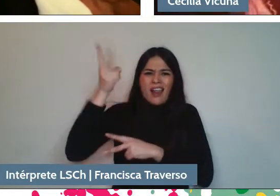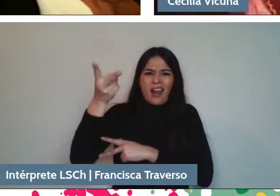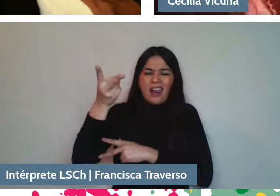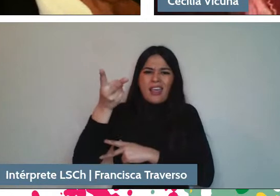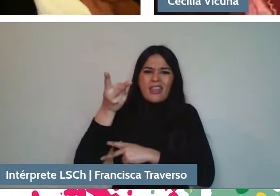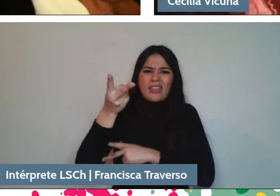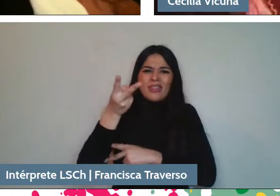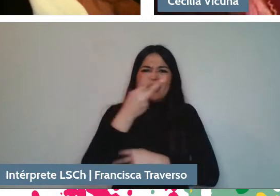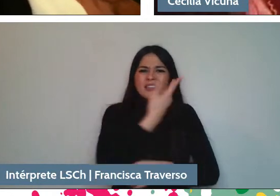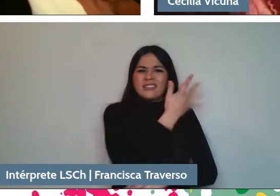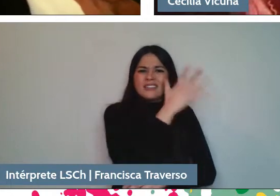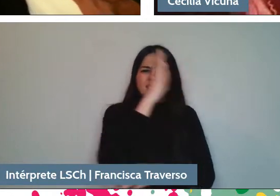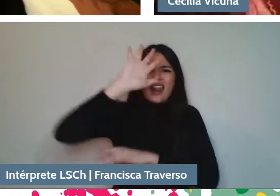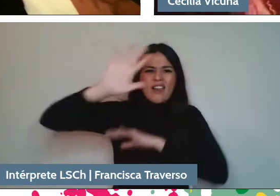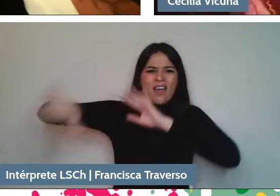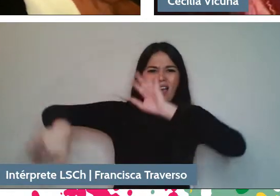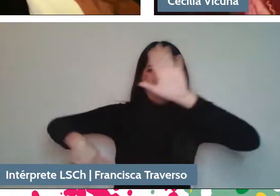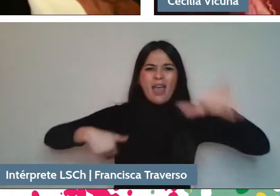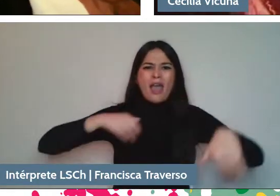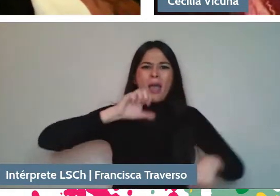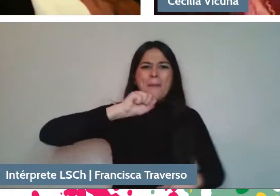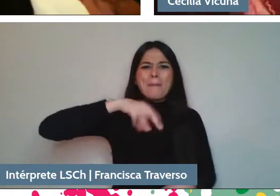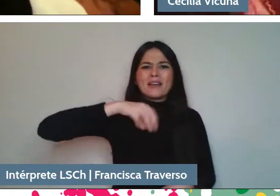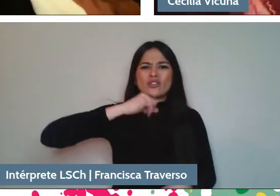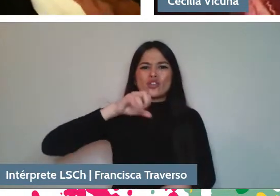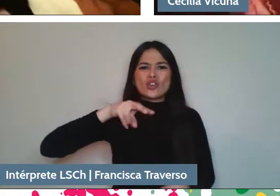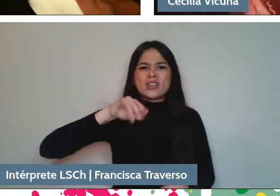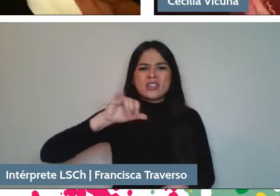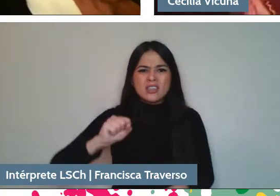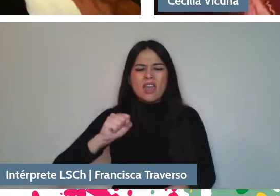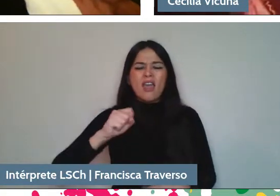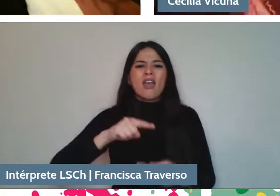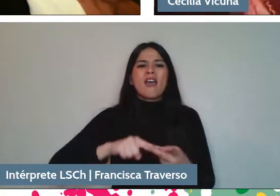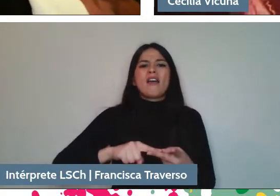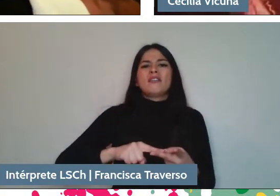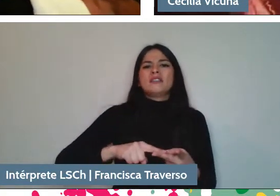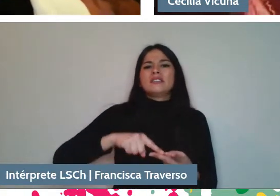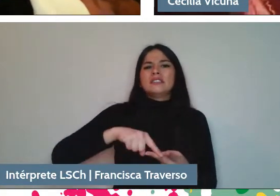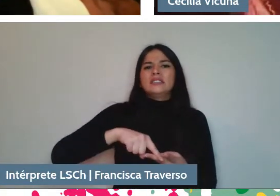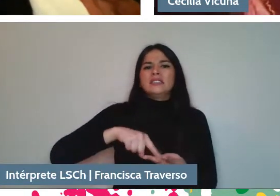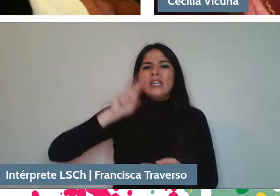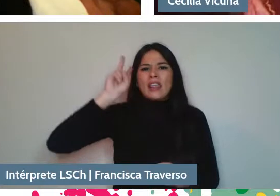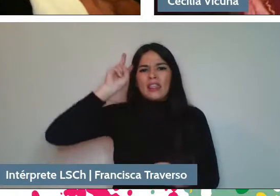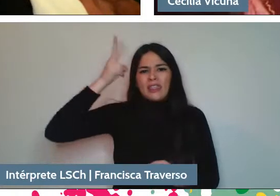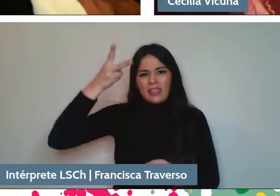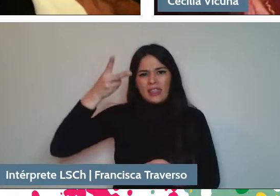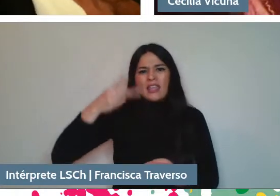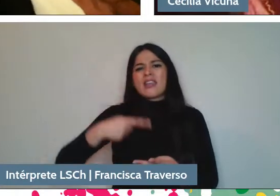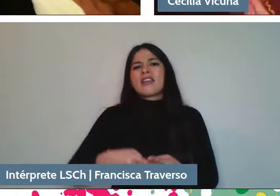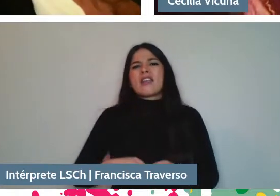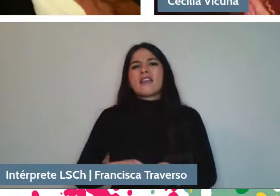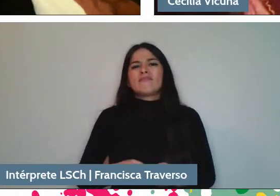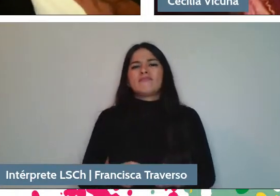y también, probablemente, afros en Brasil. Y aparece también otro aspecto, otra vivencia, me da la impresión, femenina